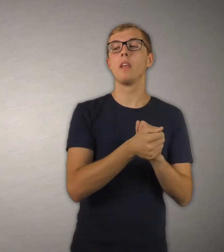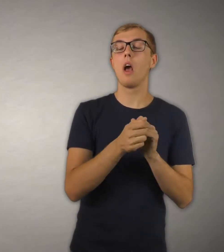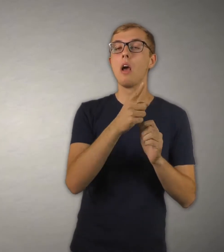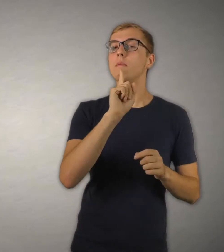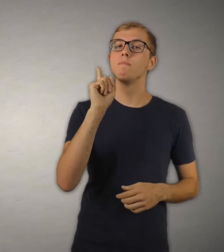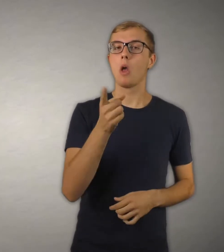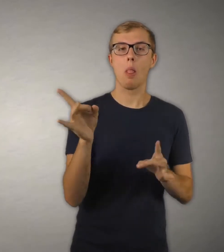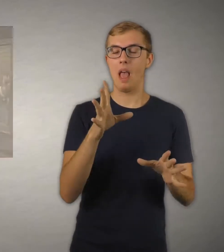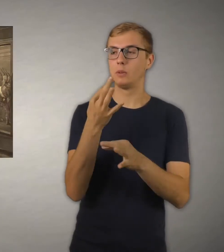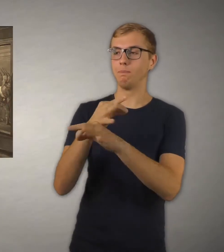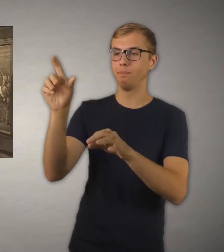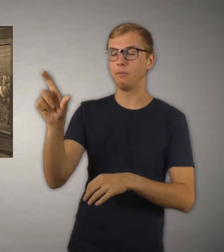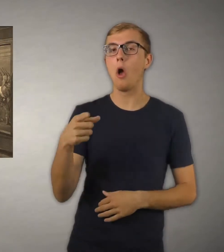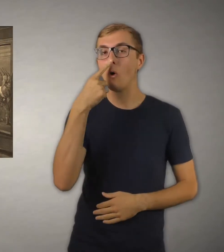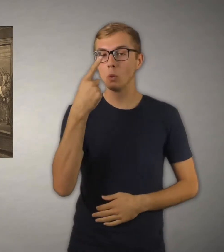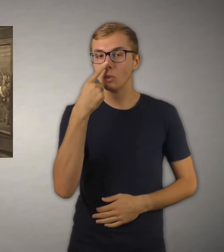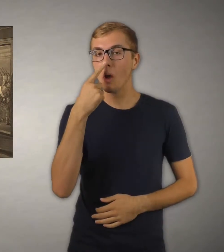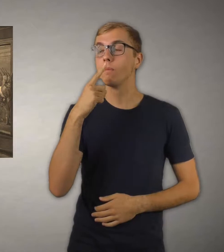Dlatego od razu uwolnił Kościuszkę.